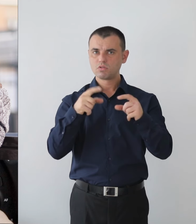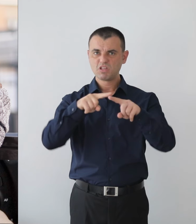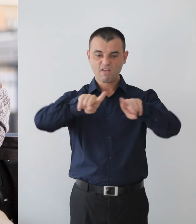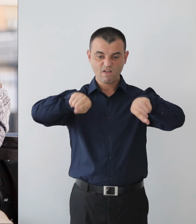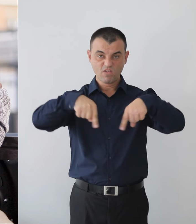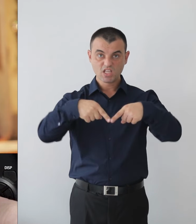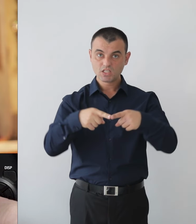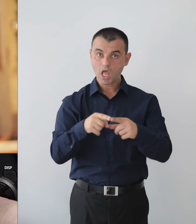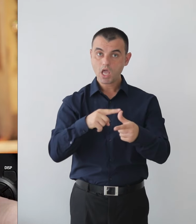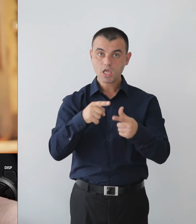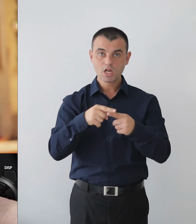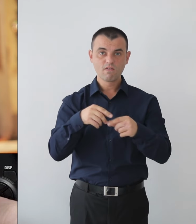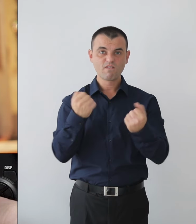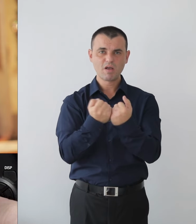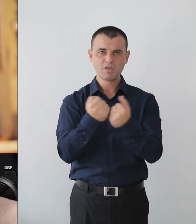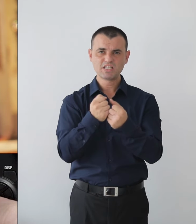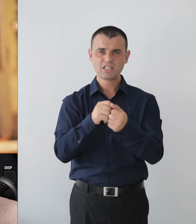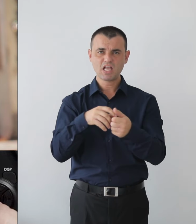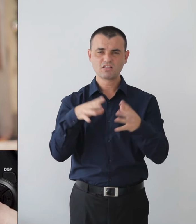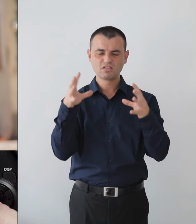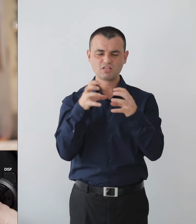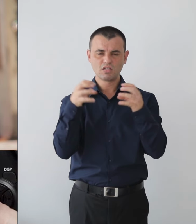За снимки на закрито в условия с жълта светлина,